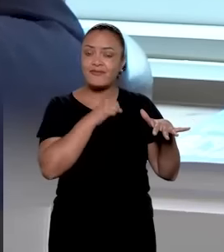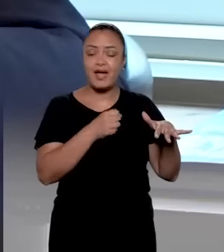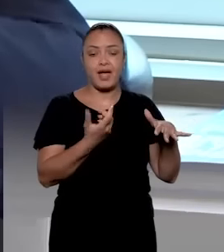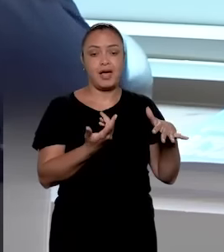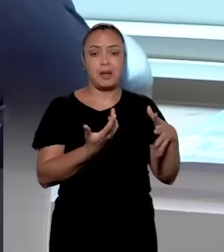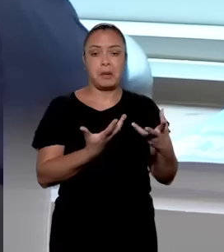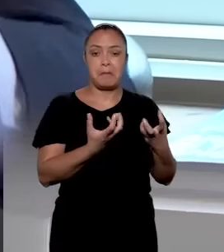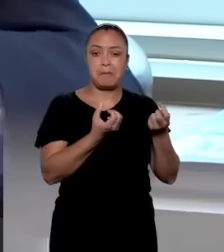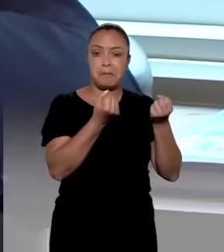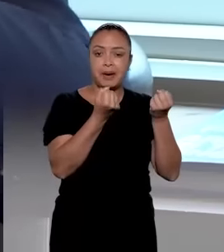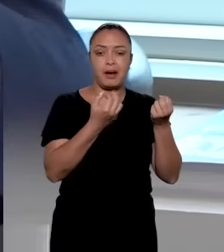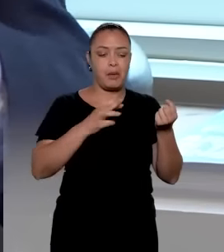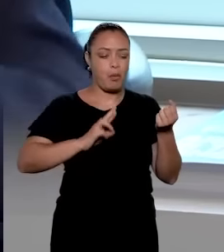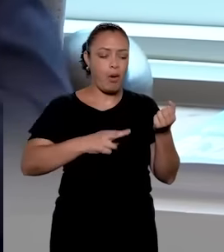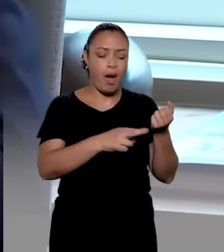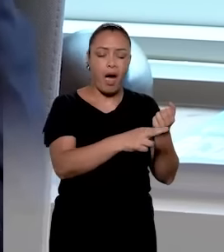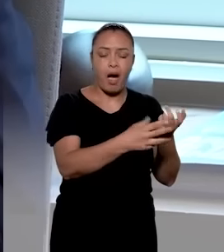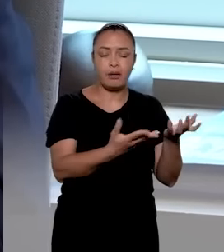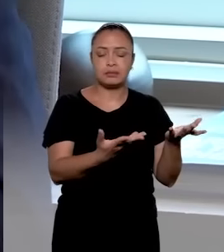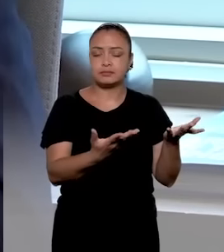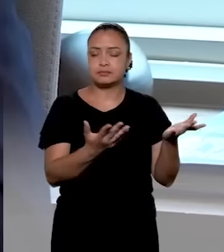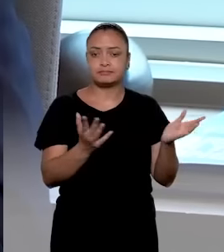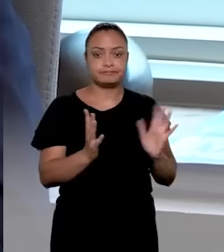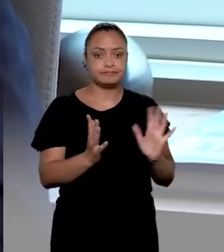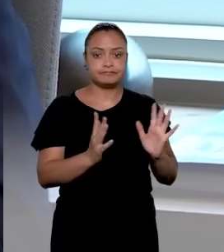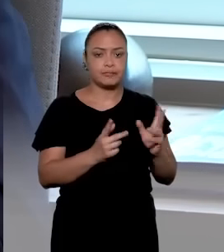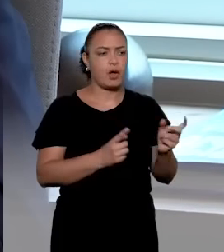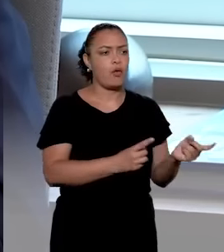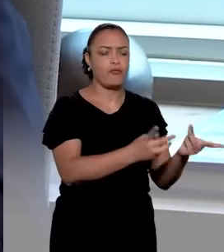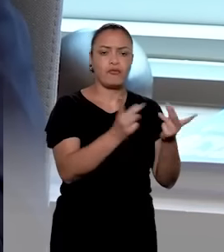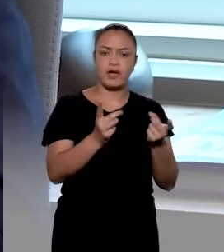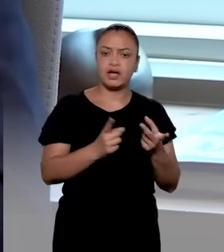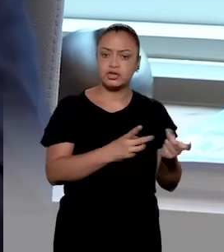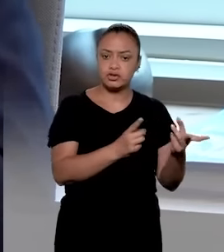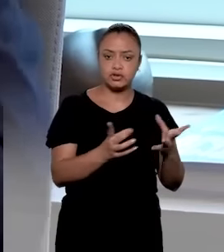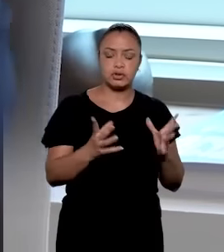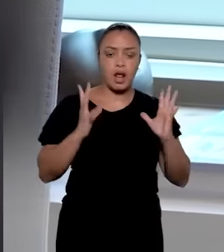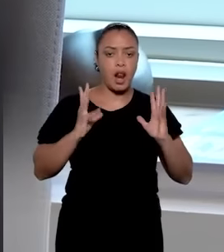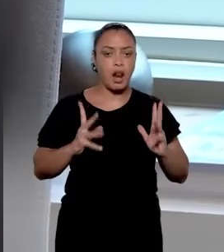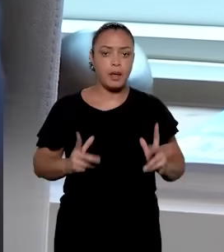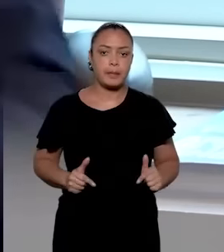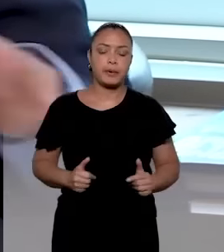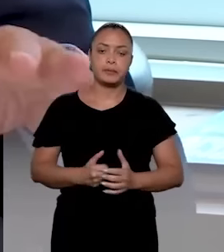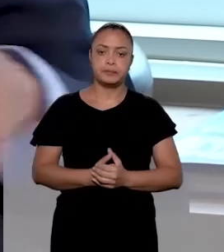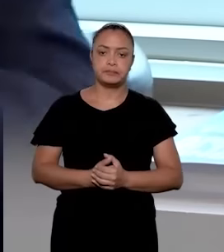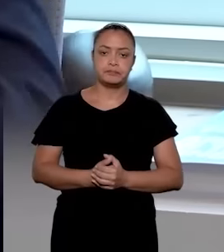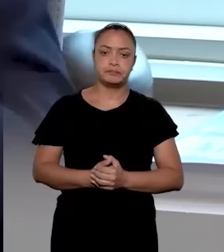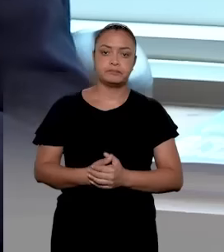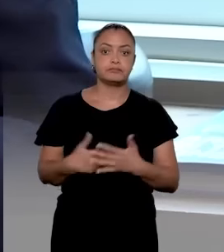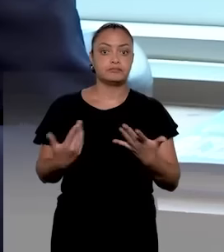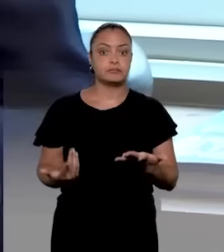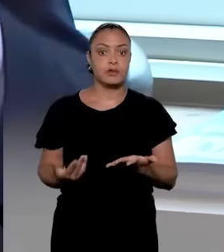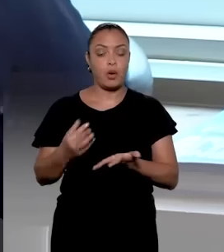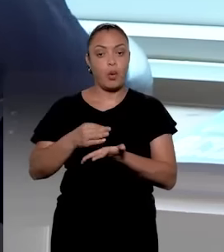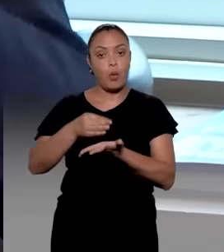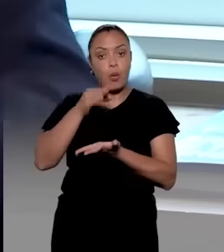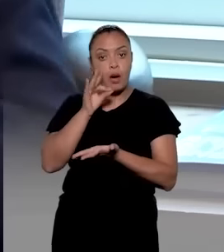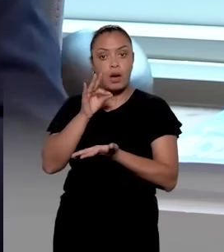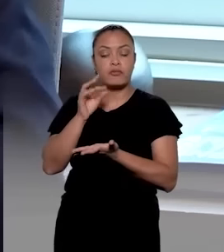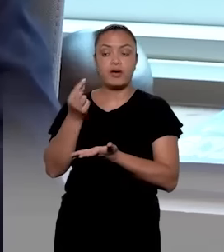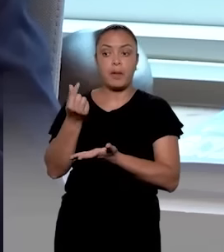era tudo roída de rato, uma coisa, um desastre. Vendi tudo, limpei tudo, o café foi de US$ 40